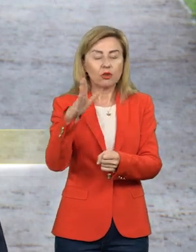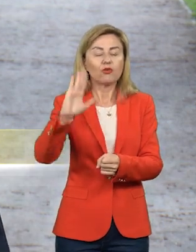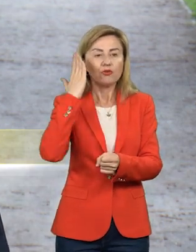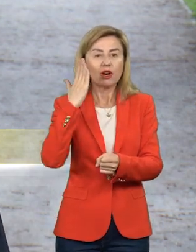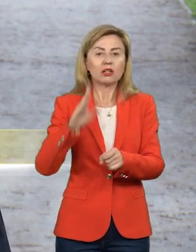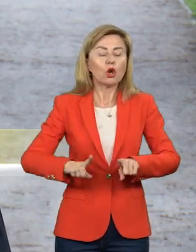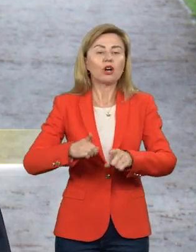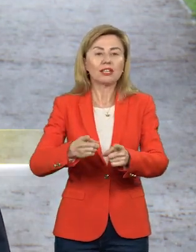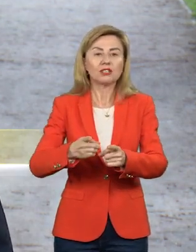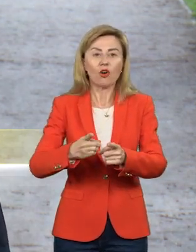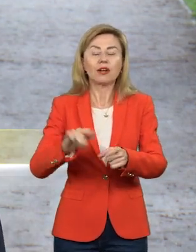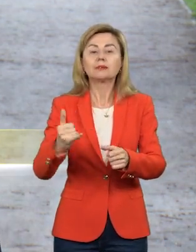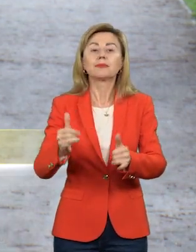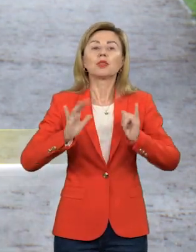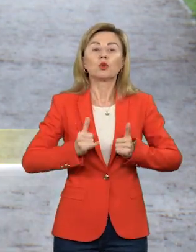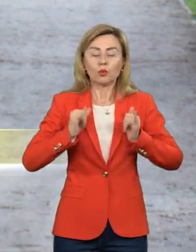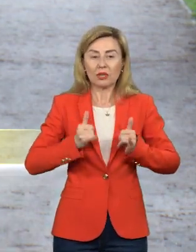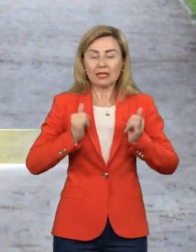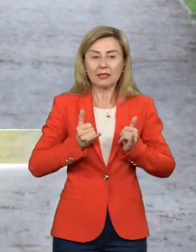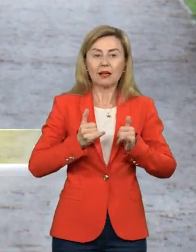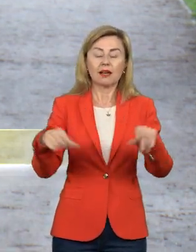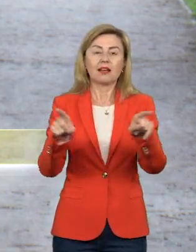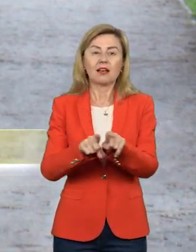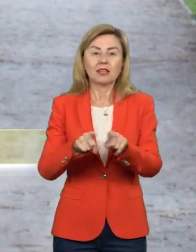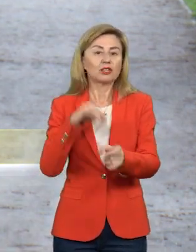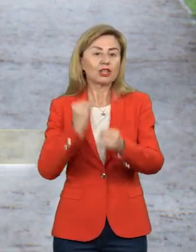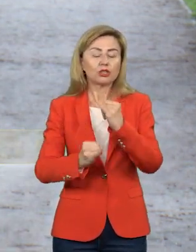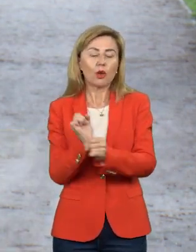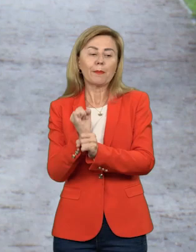Jeśli się pokona tę barierę,